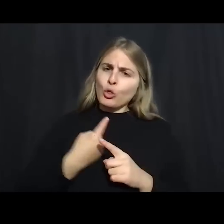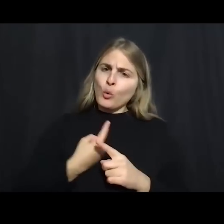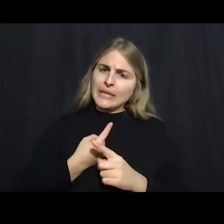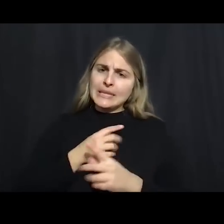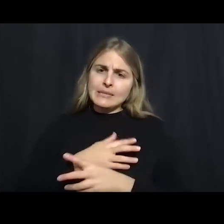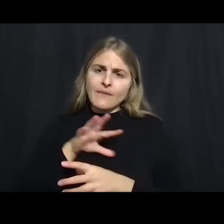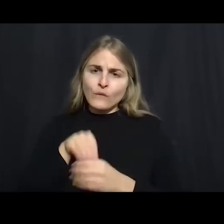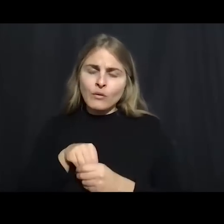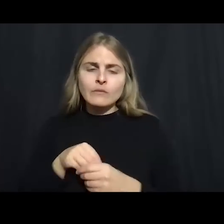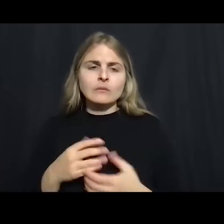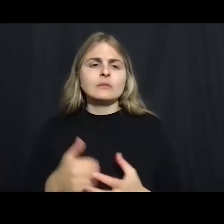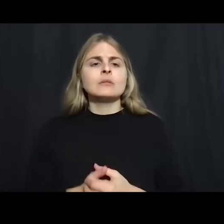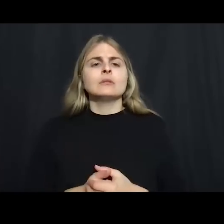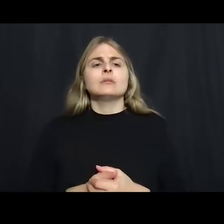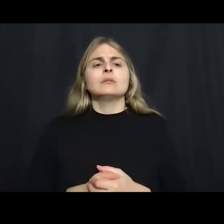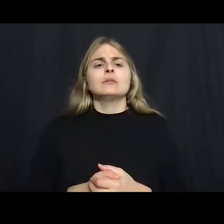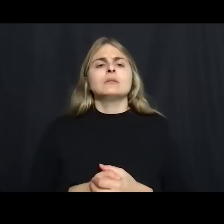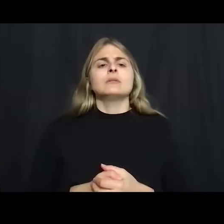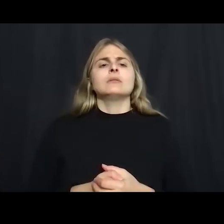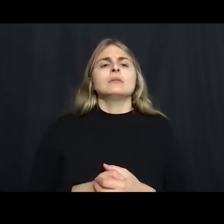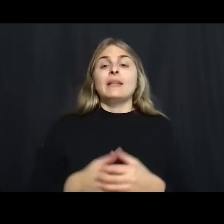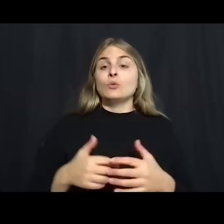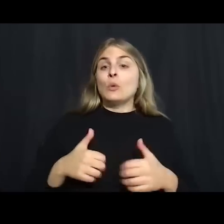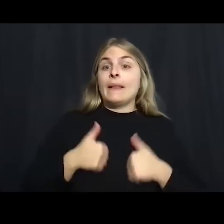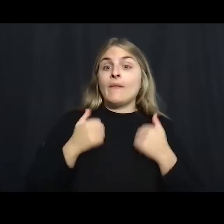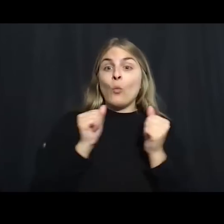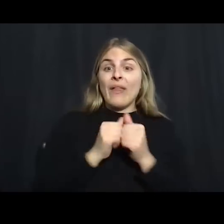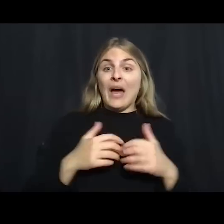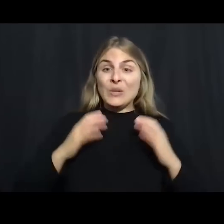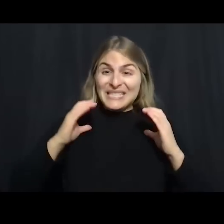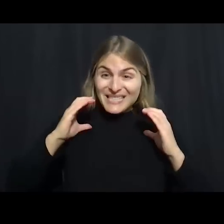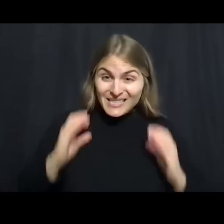Y estar sin plena ciudadanía es un lugar solitario.